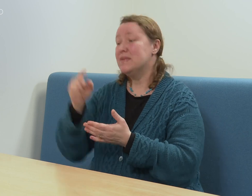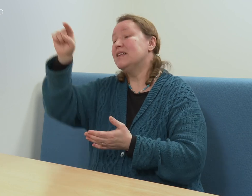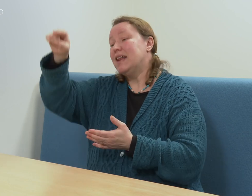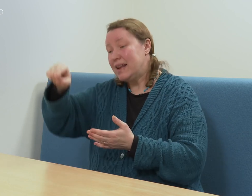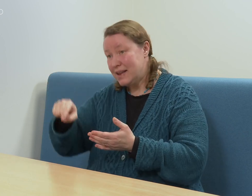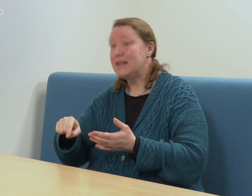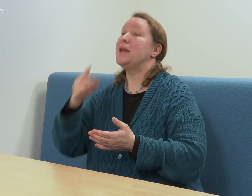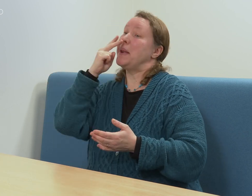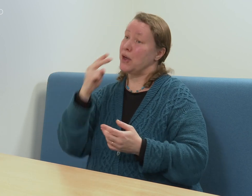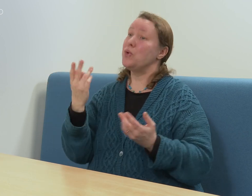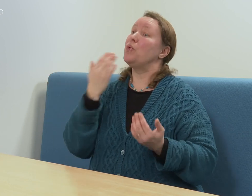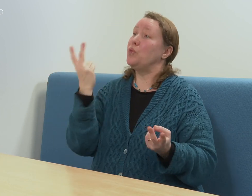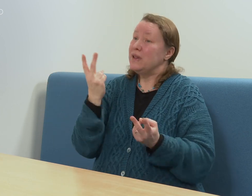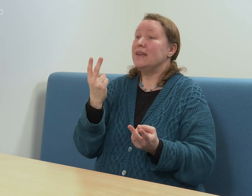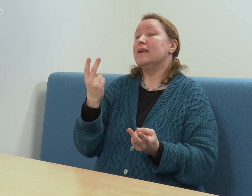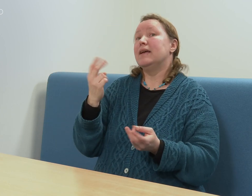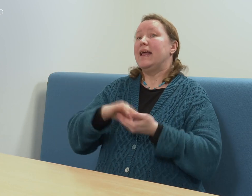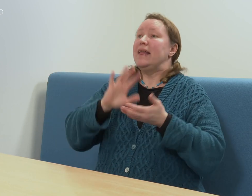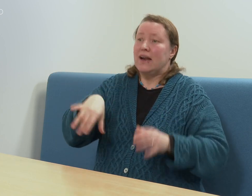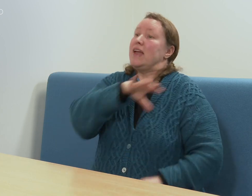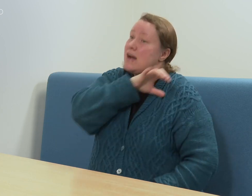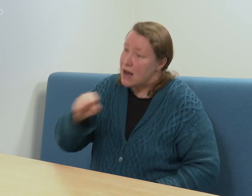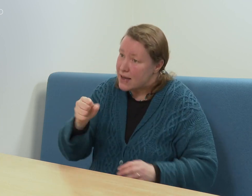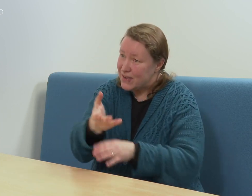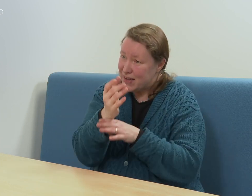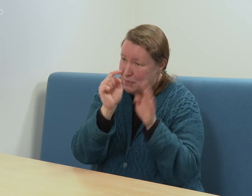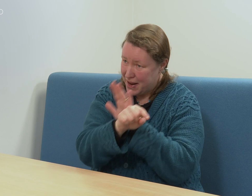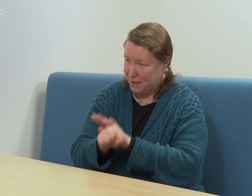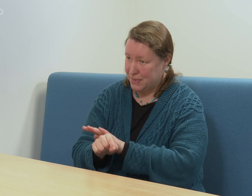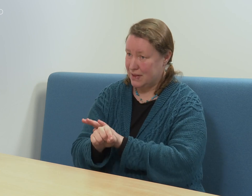mutta lista varmistaa sen, että kaikkia tulkkifirmoja ei tarvitse käydä läpi.